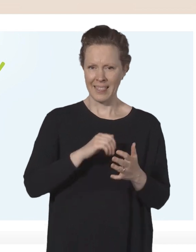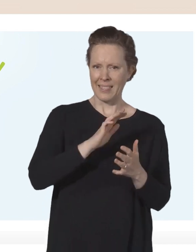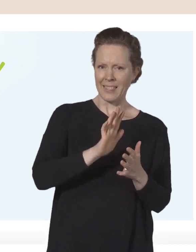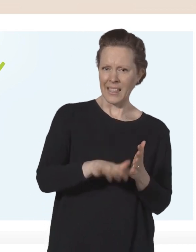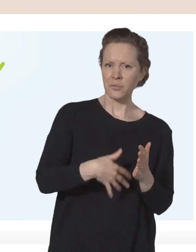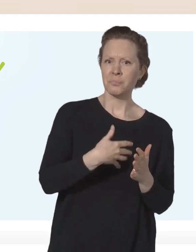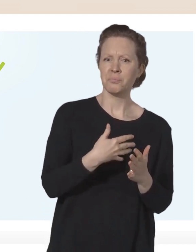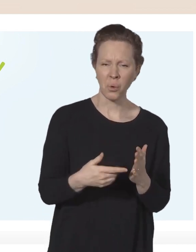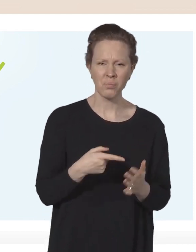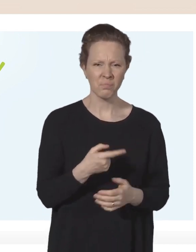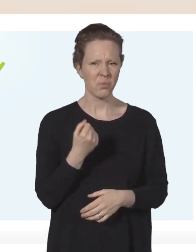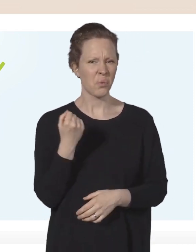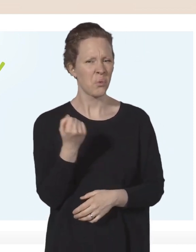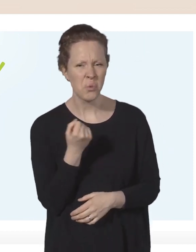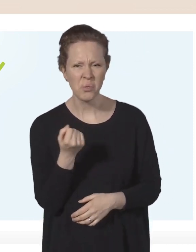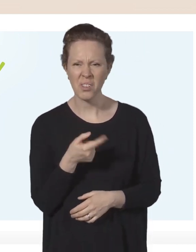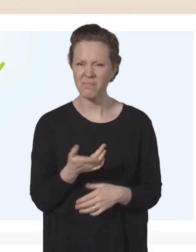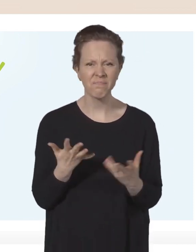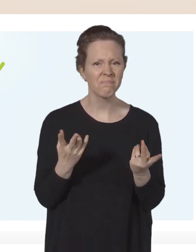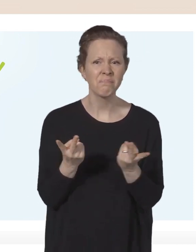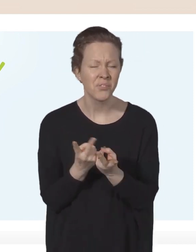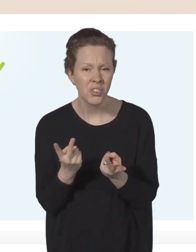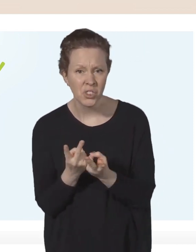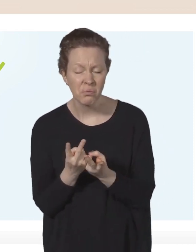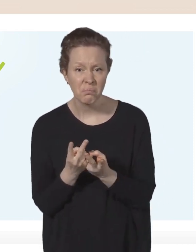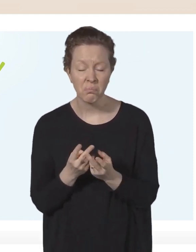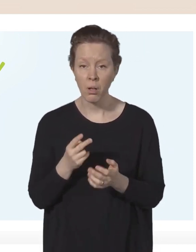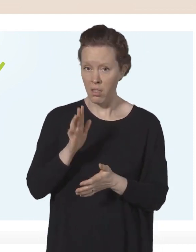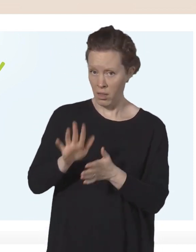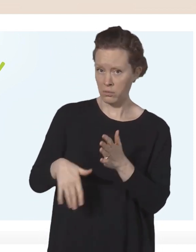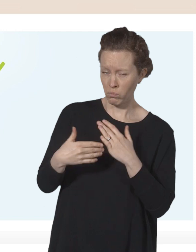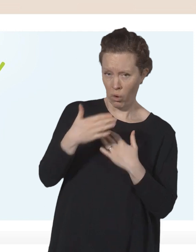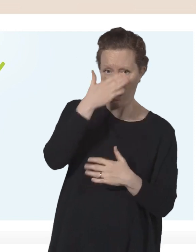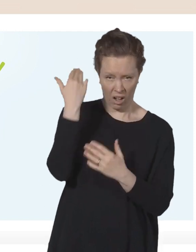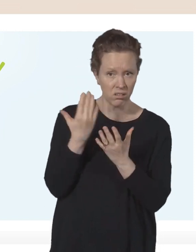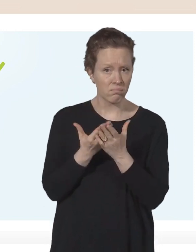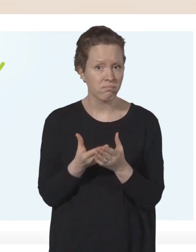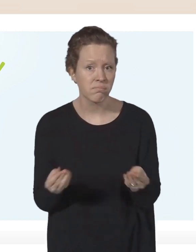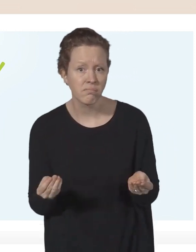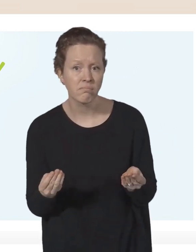Vad betyder att teckenspråket är utrotningshotat? Kan teckenspråken försvinna?